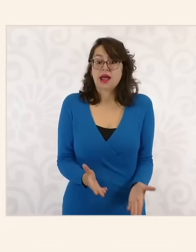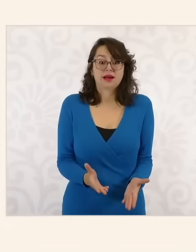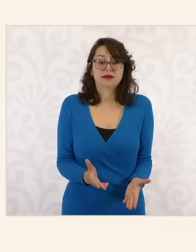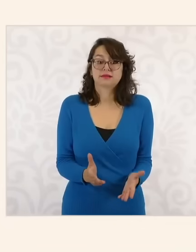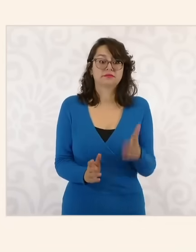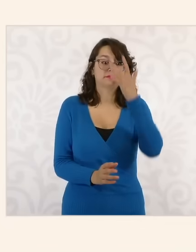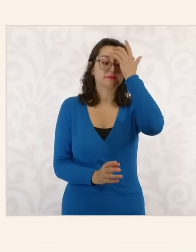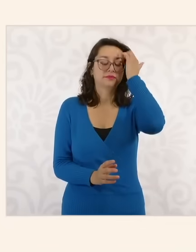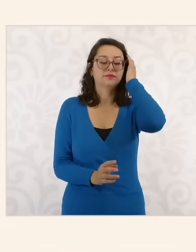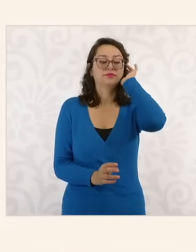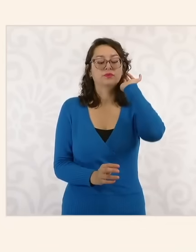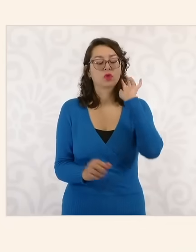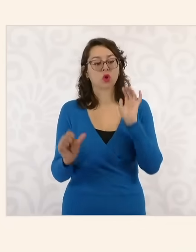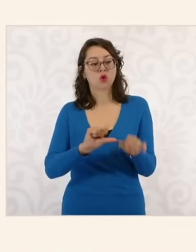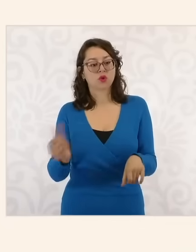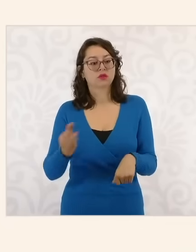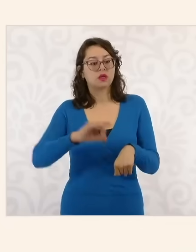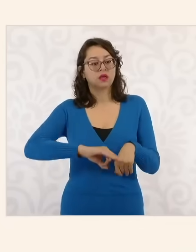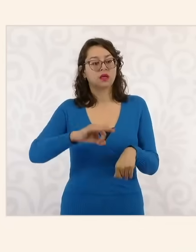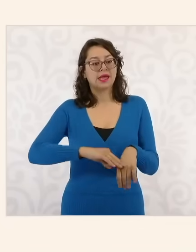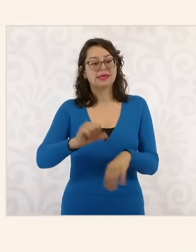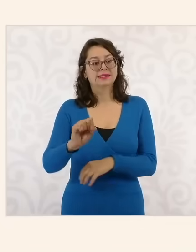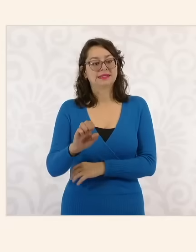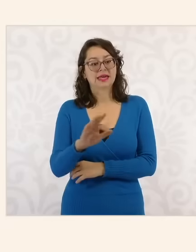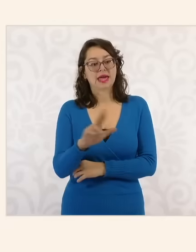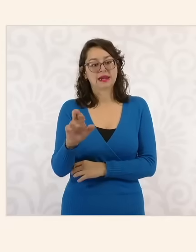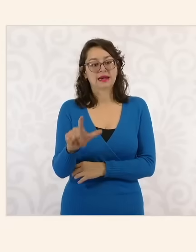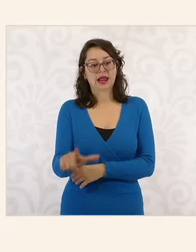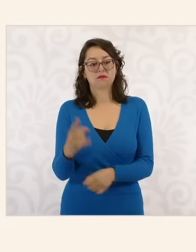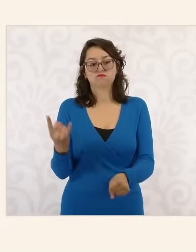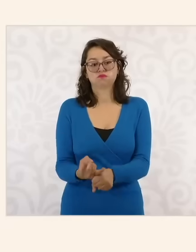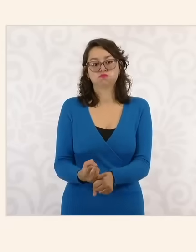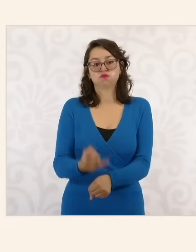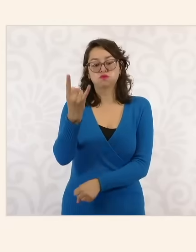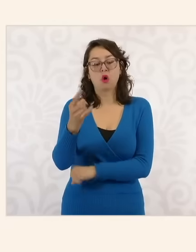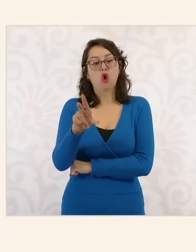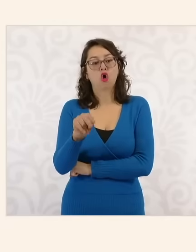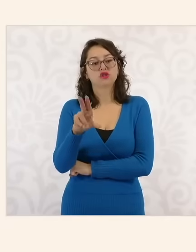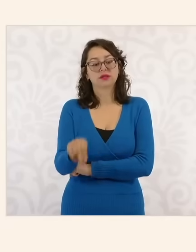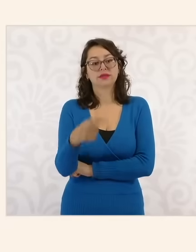laboratorios como productos farmacéuticos cerral, que han incumplido el 8% de lo que les hemos